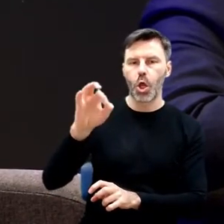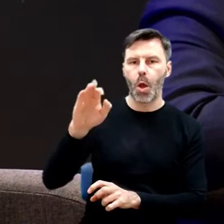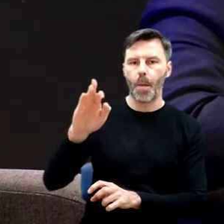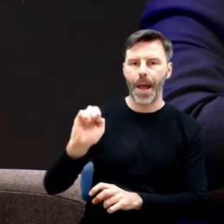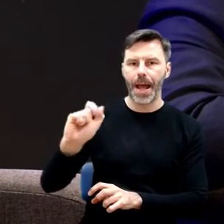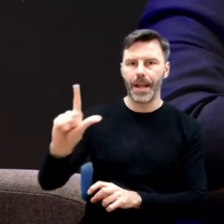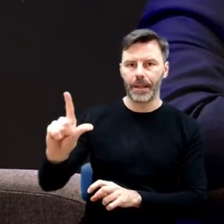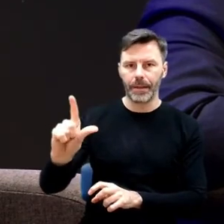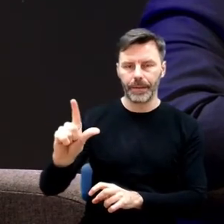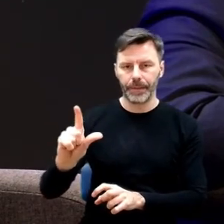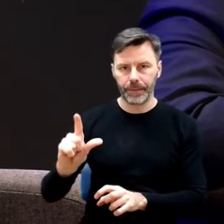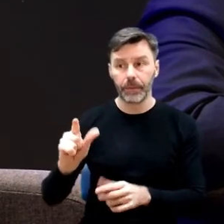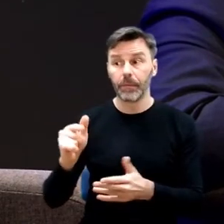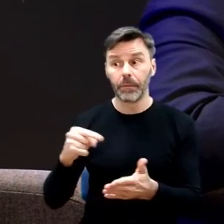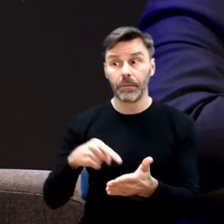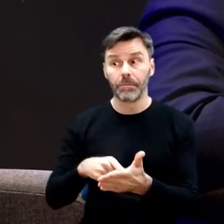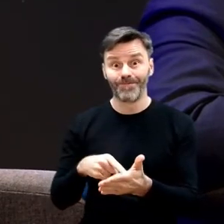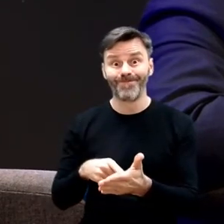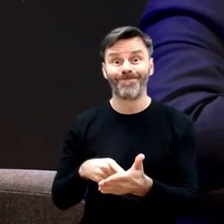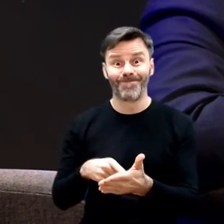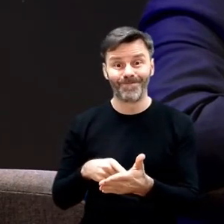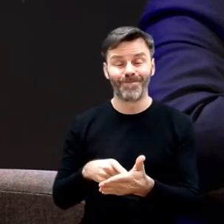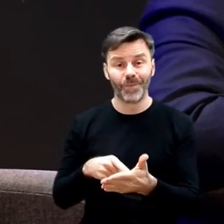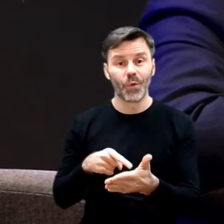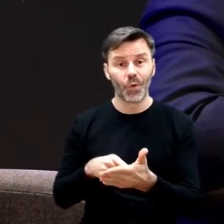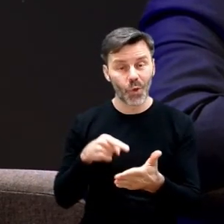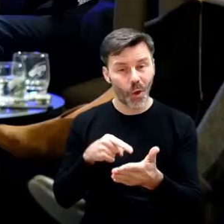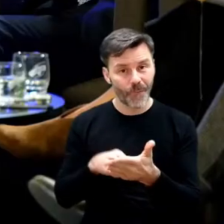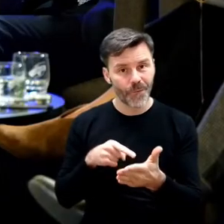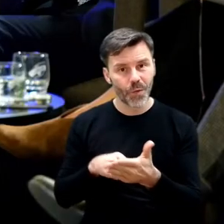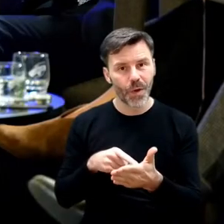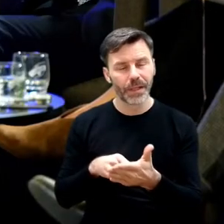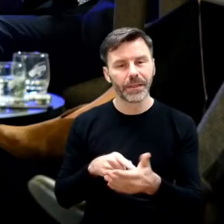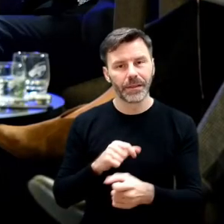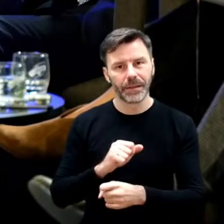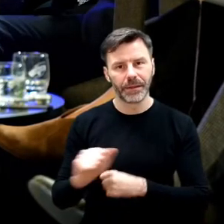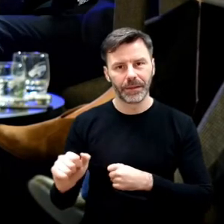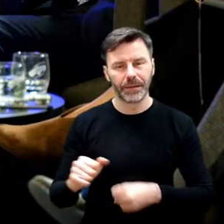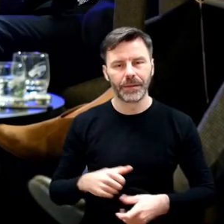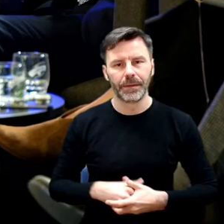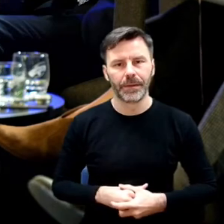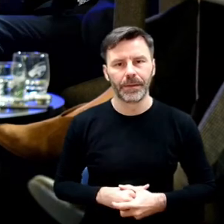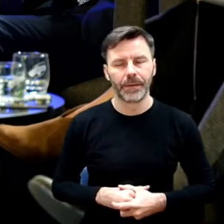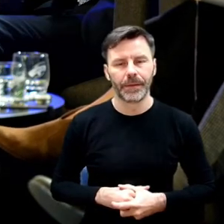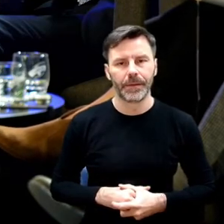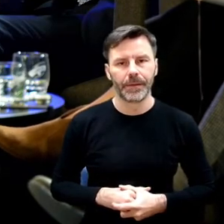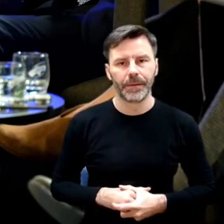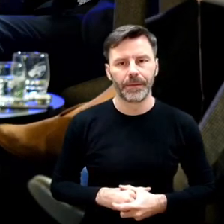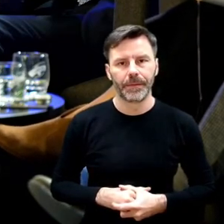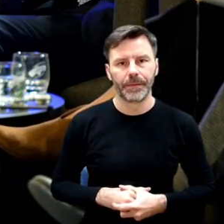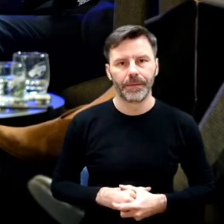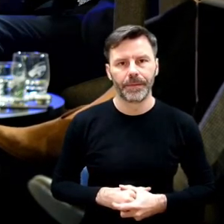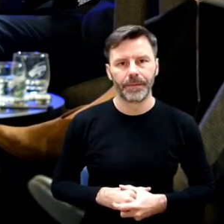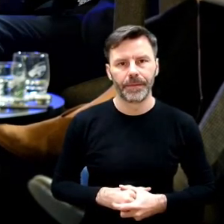To jest właśnie ten element, to jest właśnie ta pumizacja, o której Państwo powiedzieliście, ale to nie z tego powodu, bo fundusze,